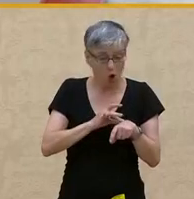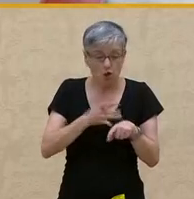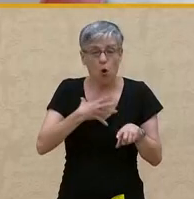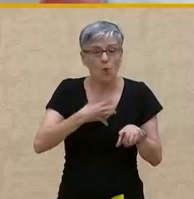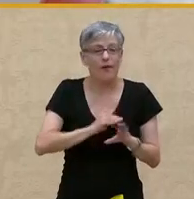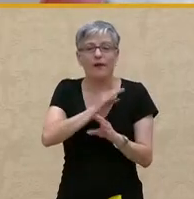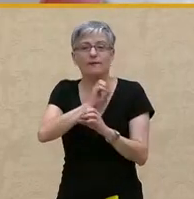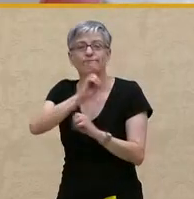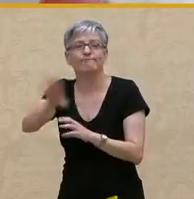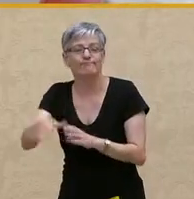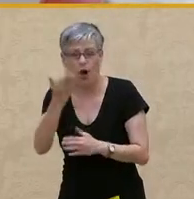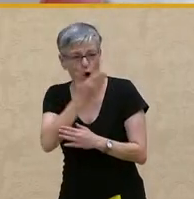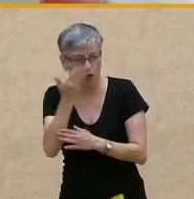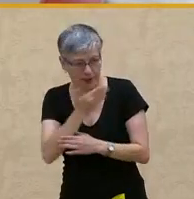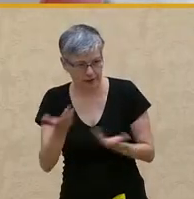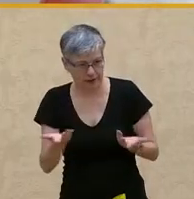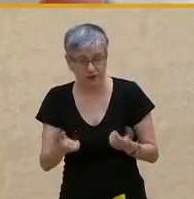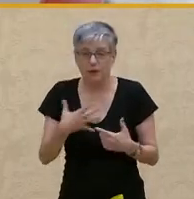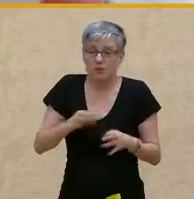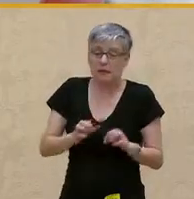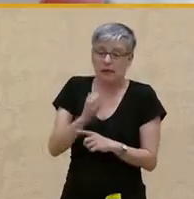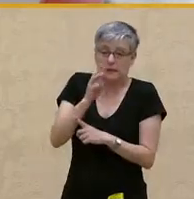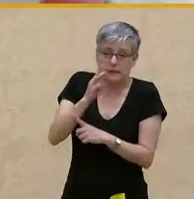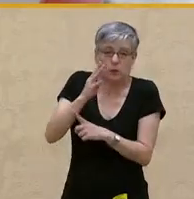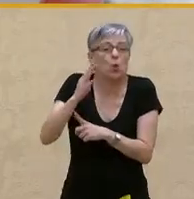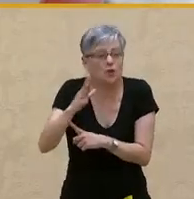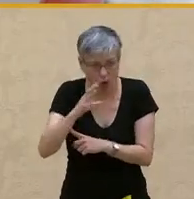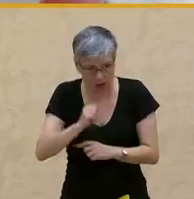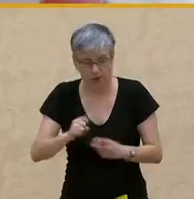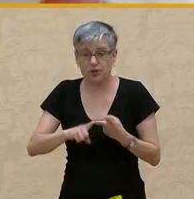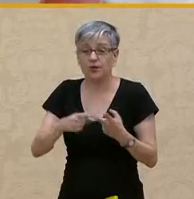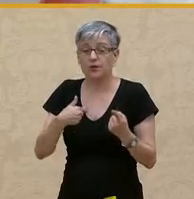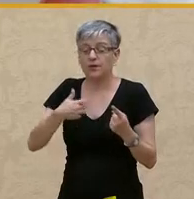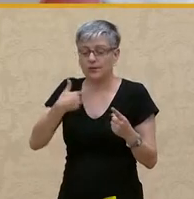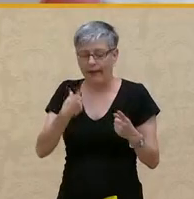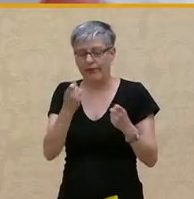que pueden tardar dos, tres, cuatro años. Son niños que requieren muchas terapias ya sean fisio,